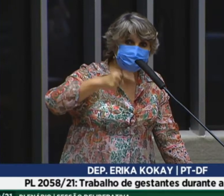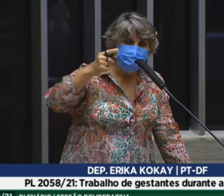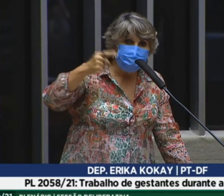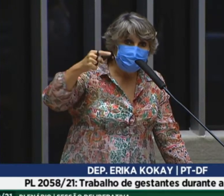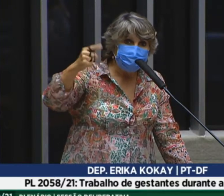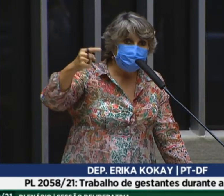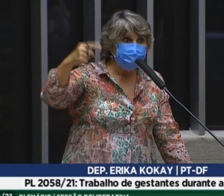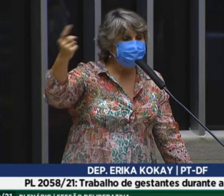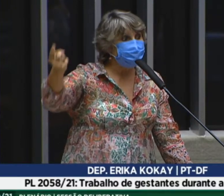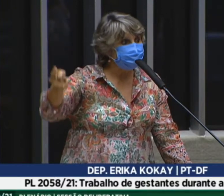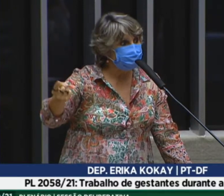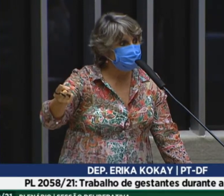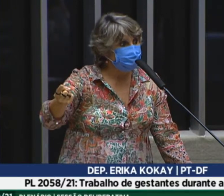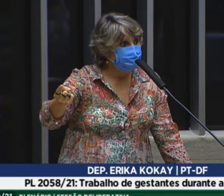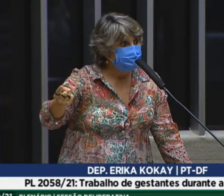PARA A NEGOCIAÇÃO... DE VACINAS DA ÍNDIA... E NÃO